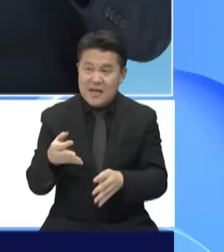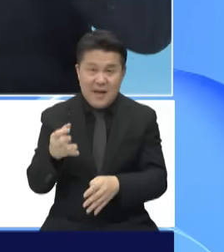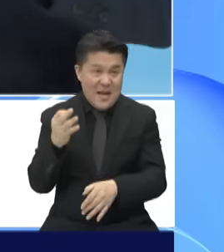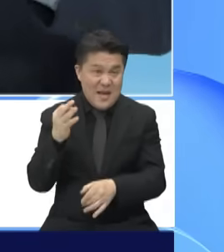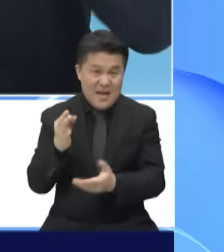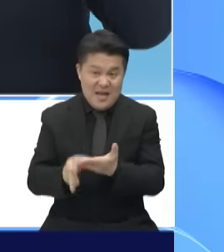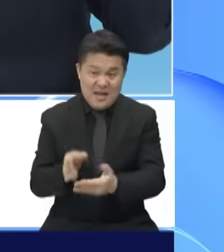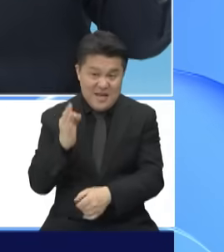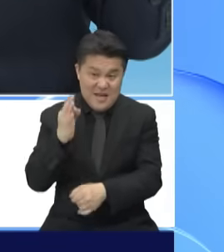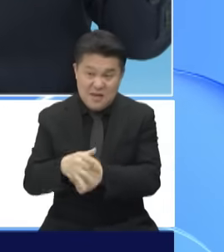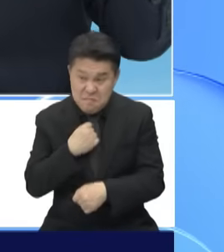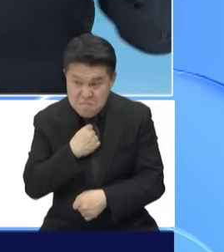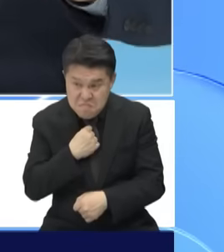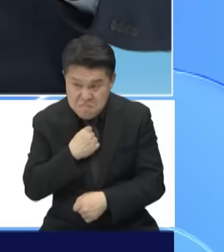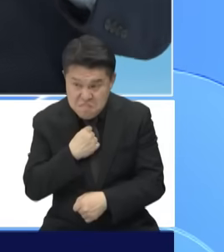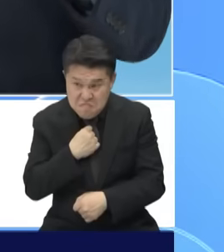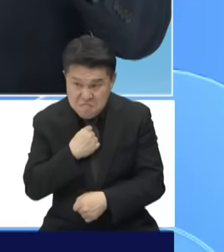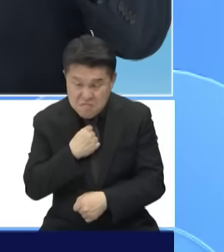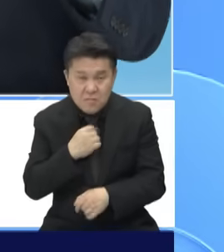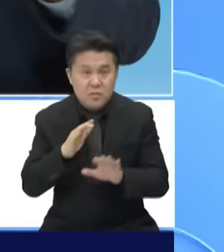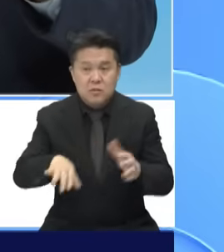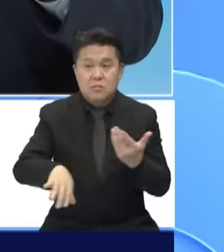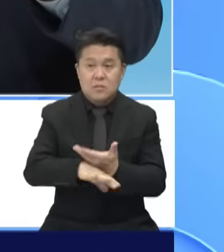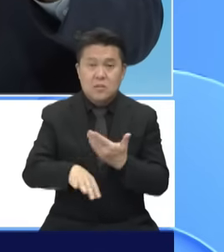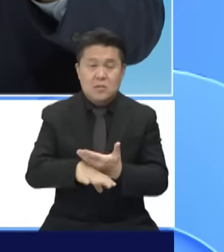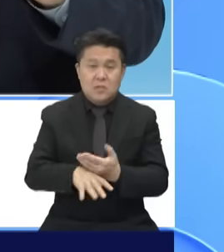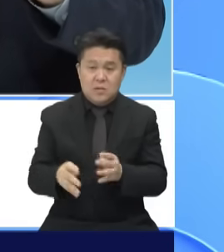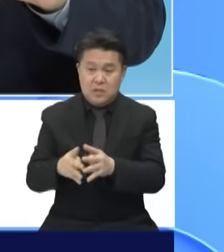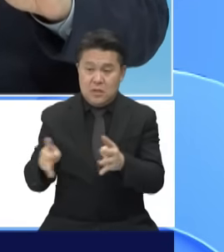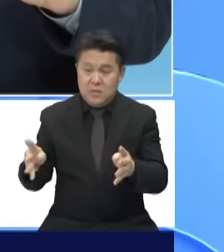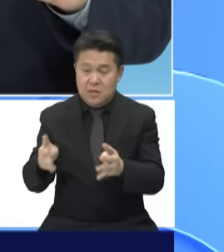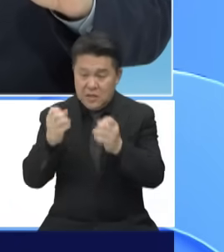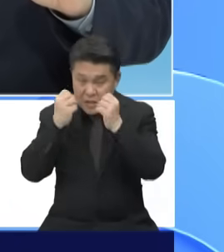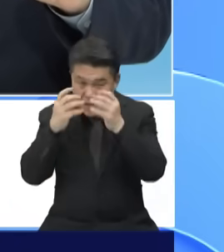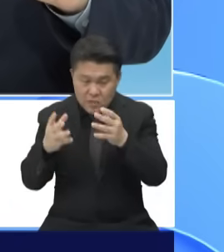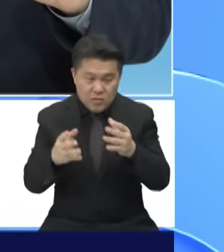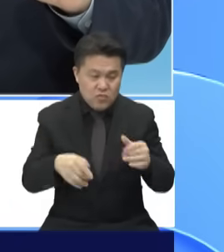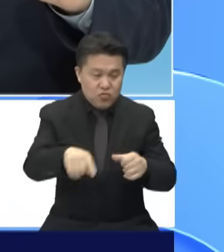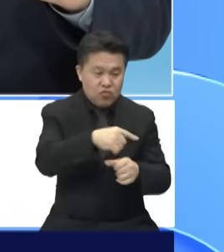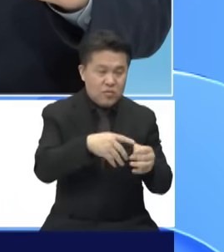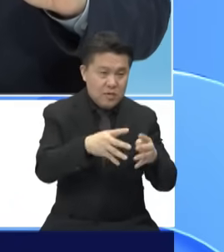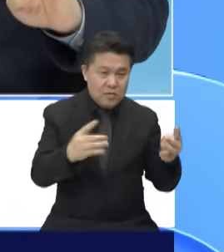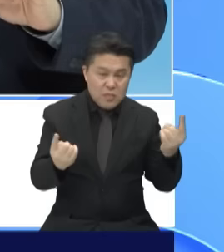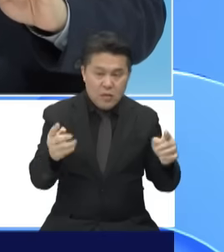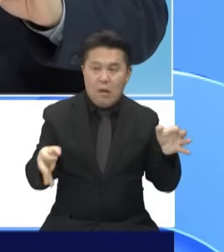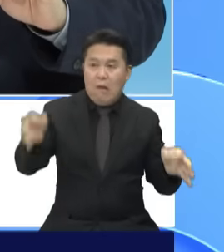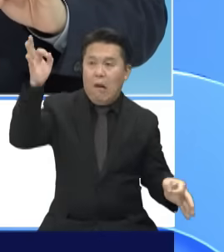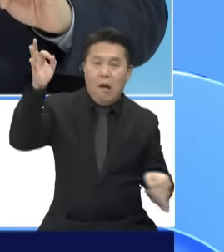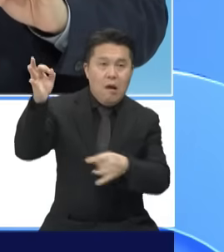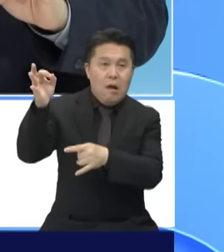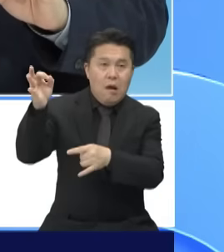그런데 앞서도 설명한 것처럼 분양가 자체가 시세보다 높고 그리고 앵커도 지적한 것처럼 지금 부동산 경기가